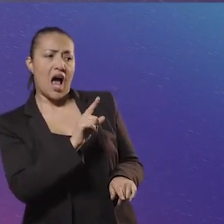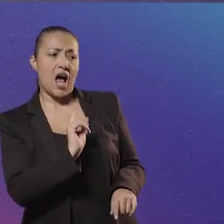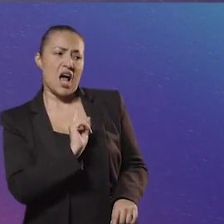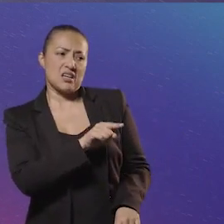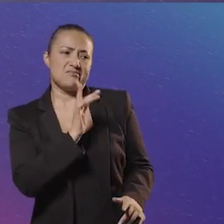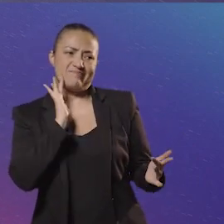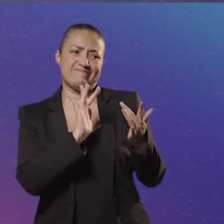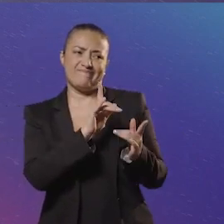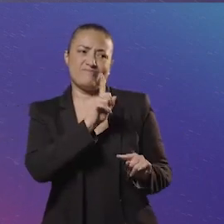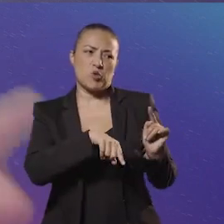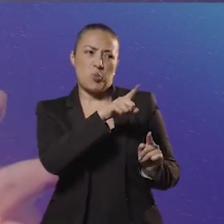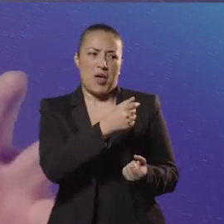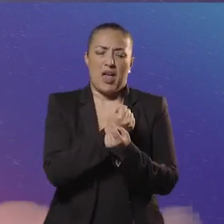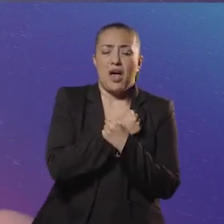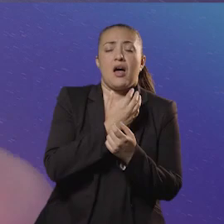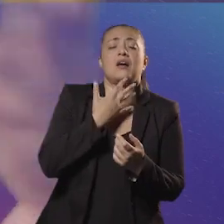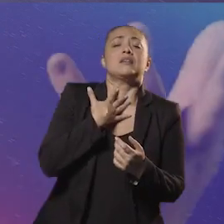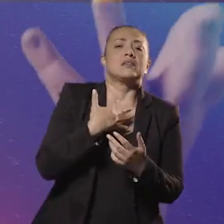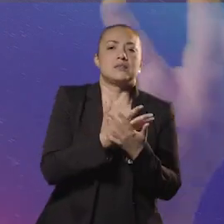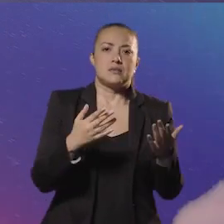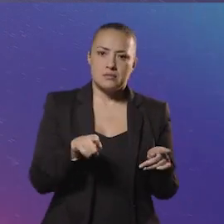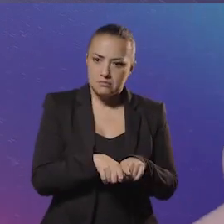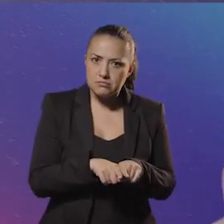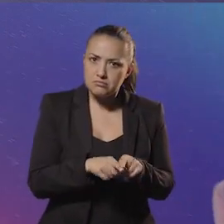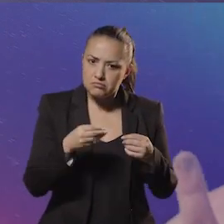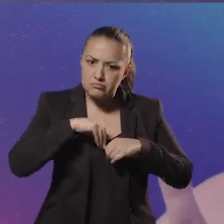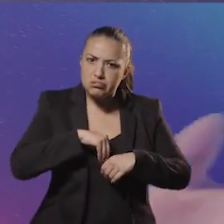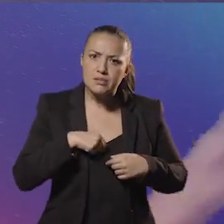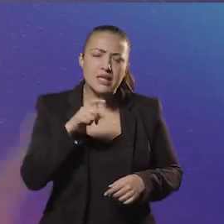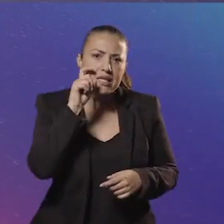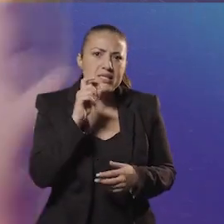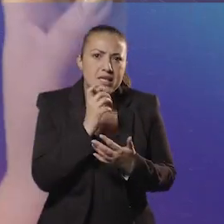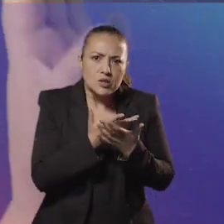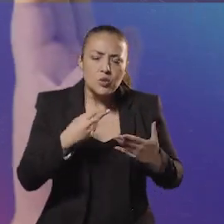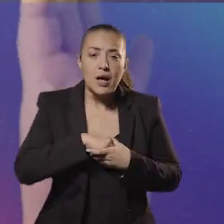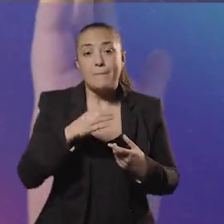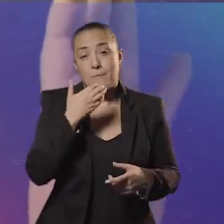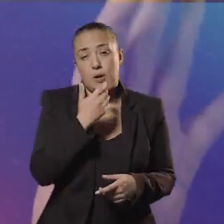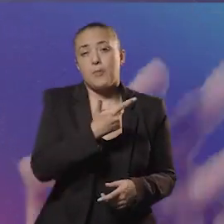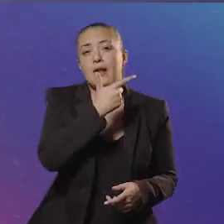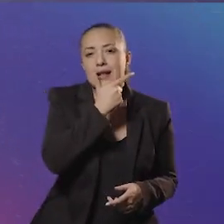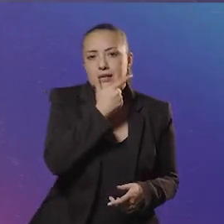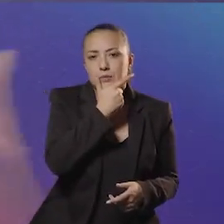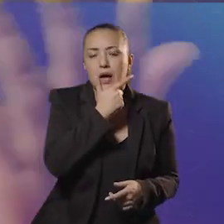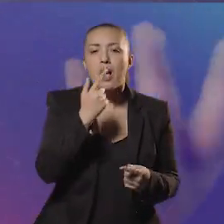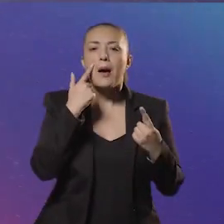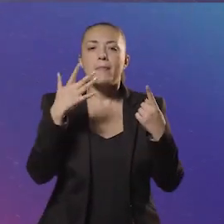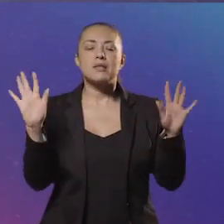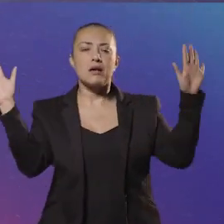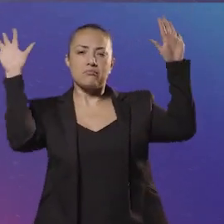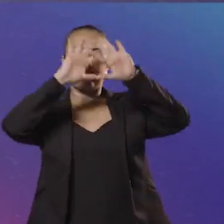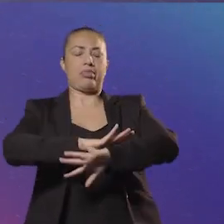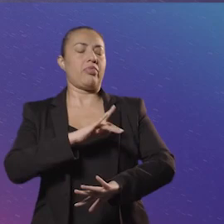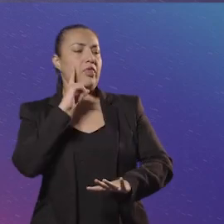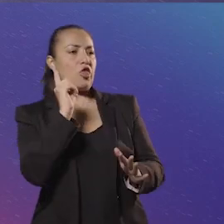disfrute, dentro del cual, evidentemente está el disfrute sexual. En el caso de las lesbianas, pues hay una invisibilización de lo que